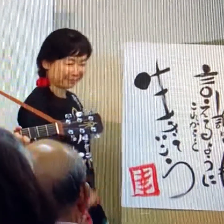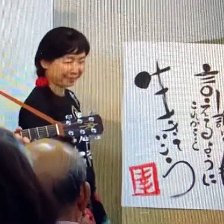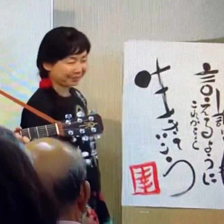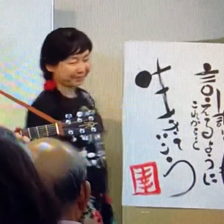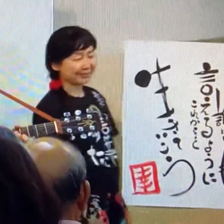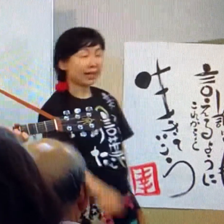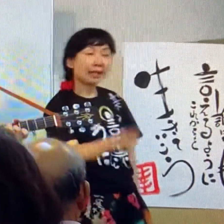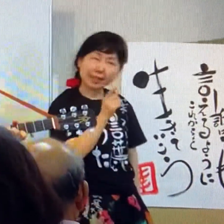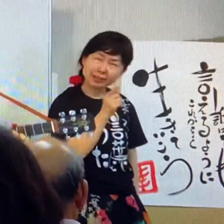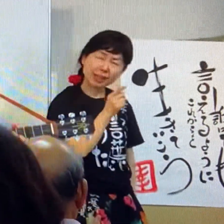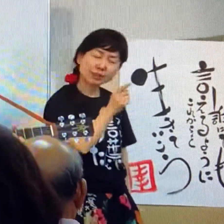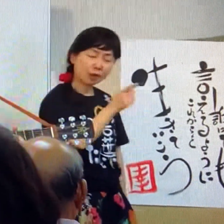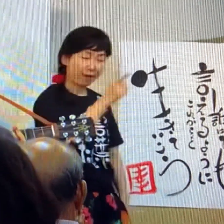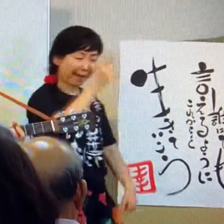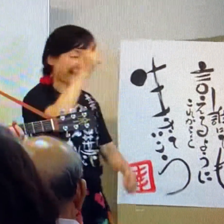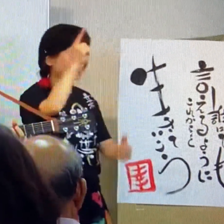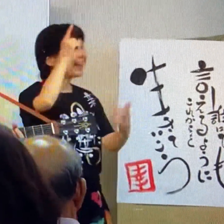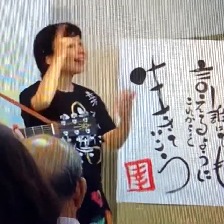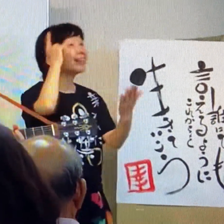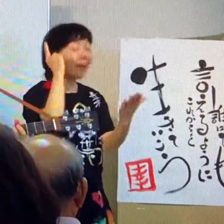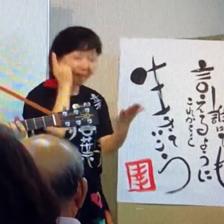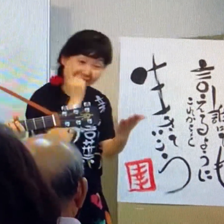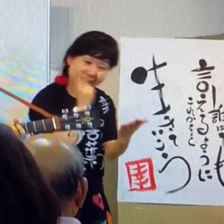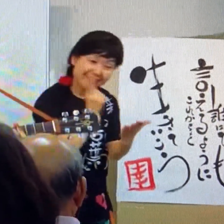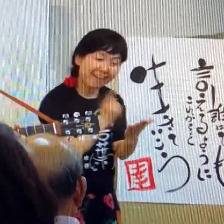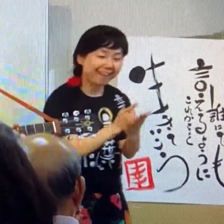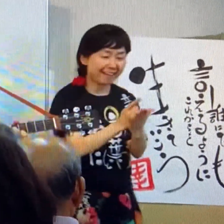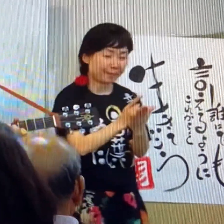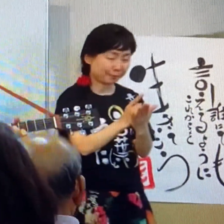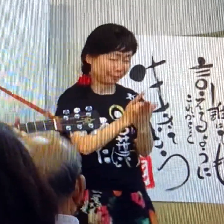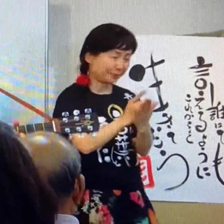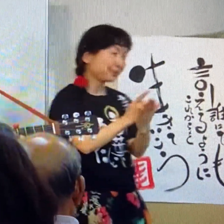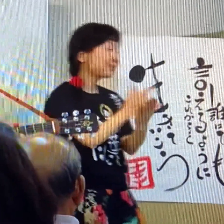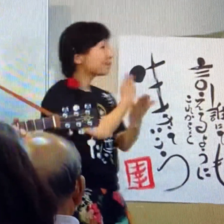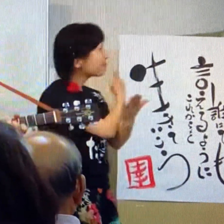ただそれだけのこと